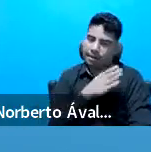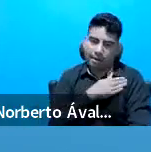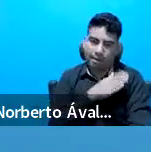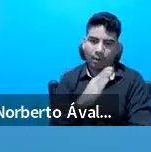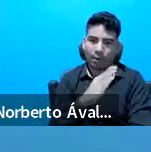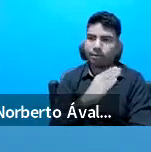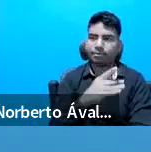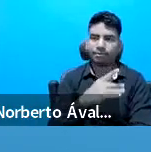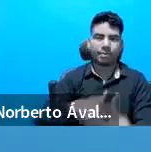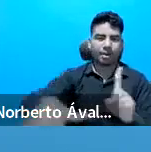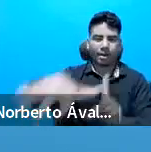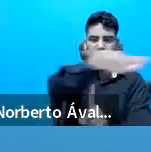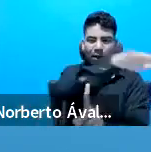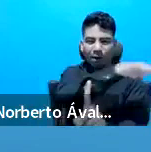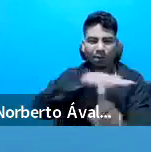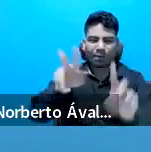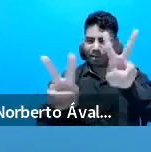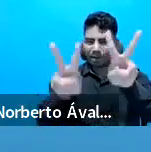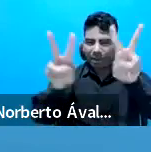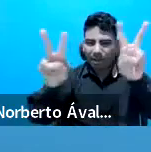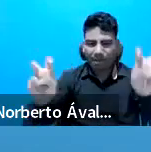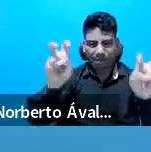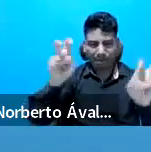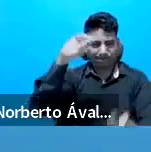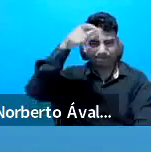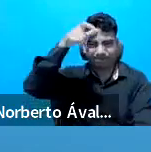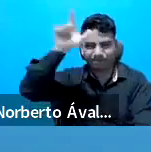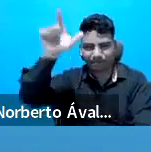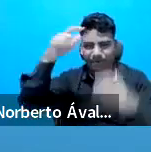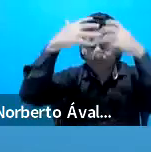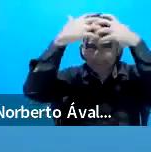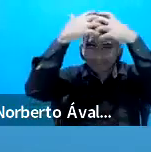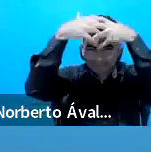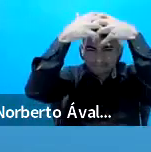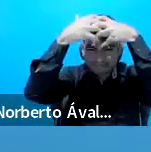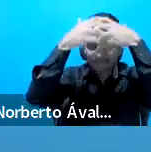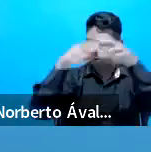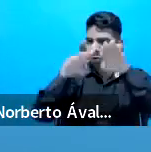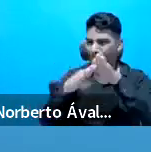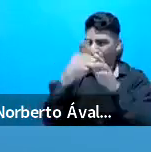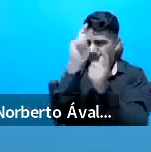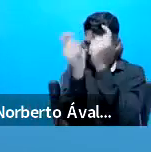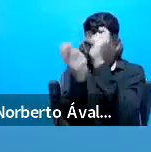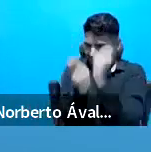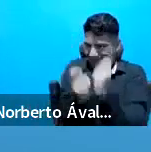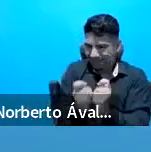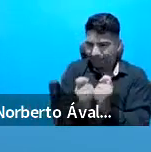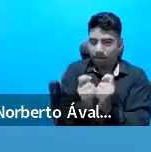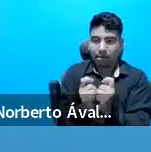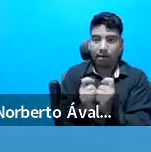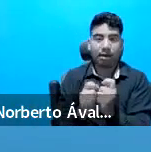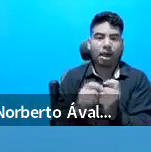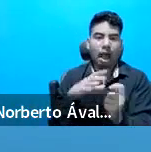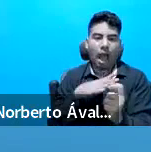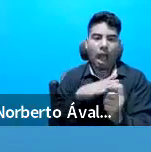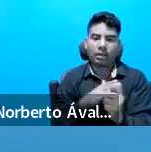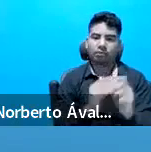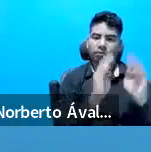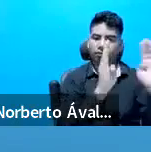Pues bueno, vemos desde el mundo de el mundo de la lógica que este proceso de proceso de conocimiento generalmente se divide generalmente se divide en 2 partes: 1 que es sensorial, que